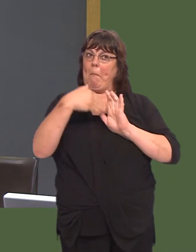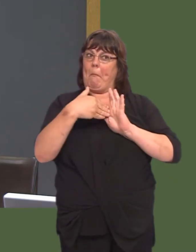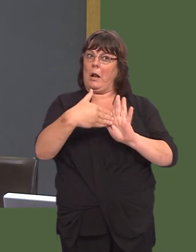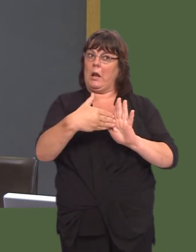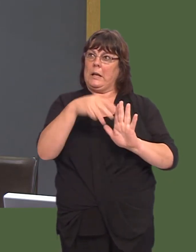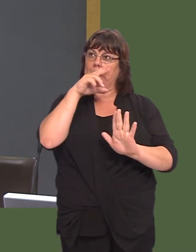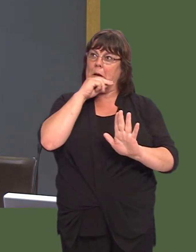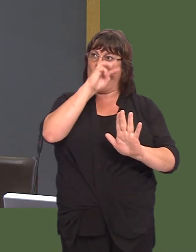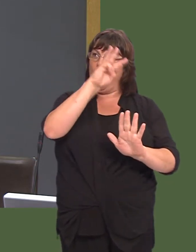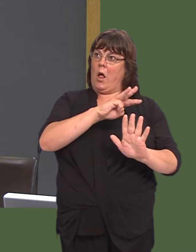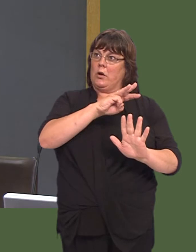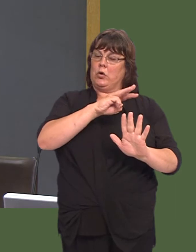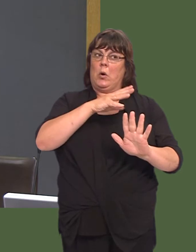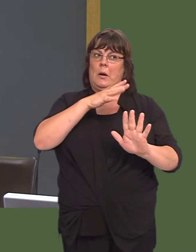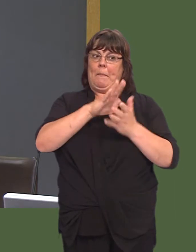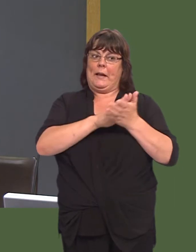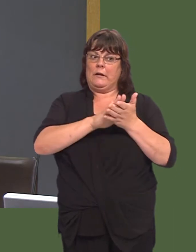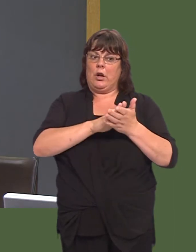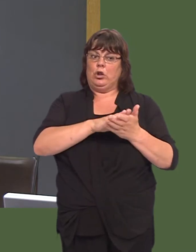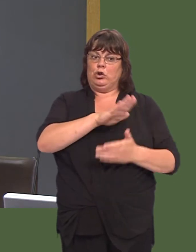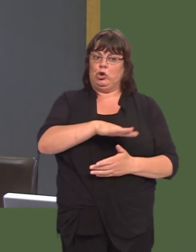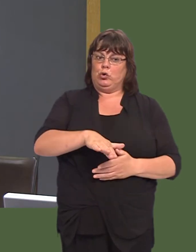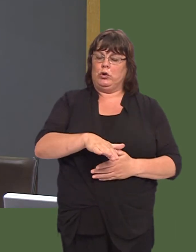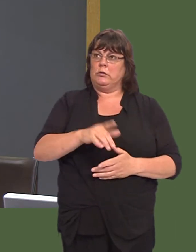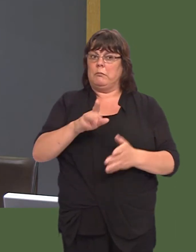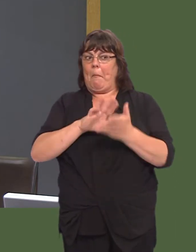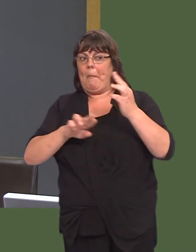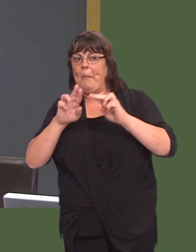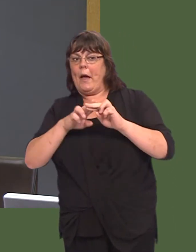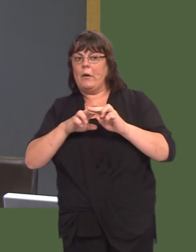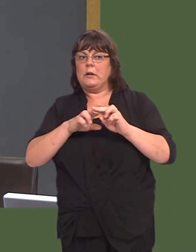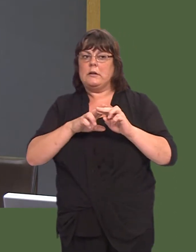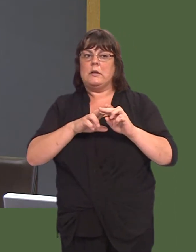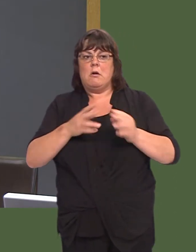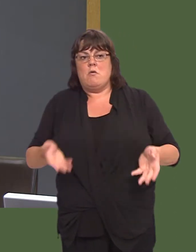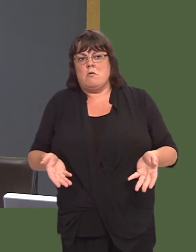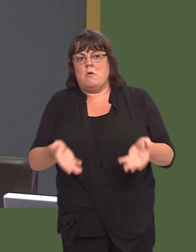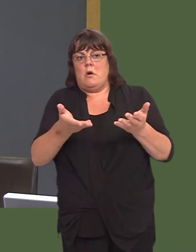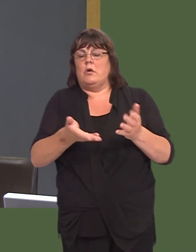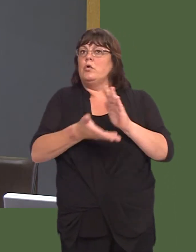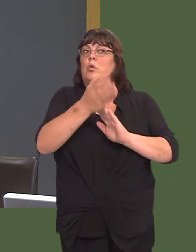i ni ei wneud e mor syml ‚ phosibl fel bod y rhieni yna ddim yn gweld rhyw rwystredigaethau yn eu ffordd nhw.